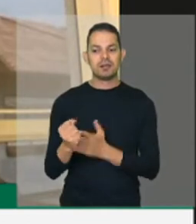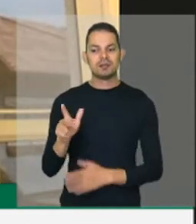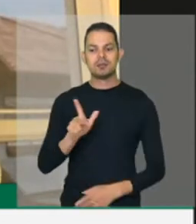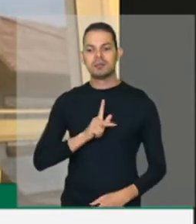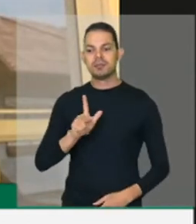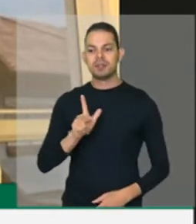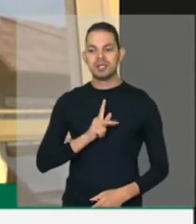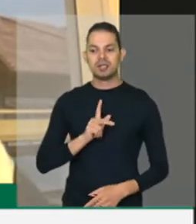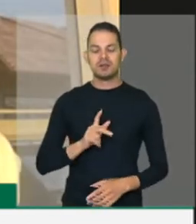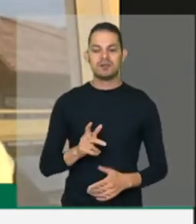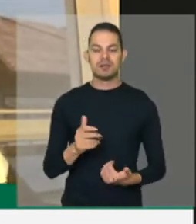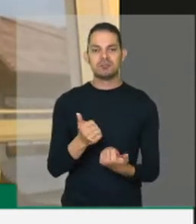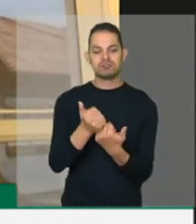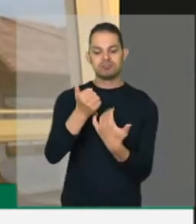GABINETE CENTRALIZADO DE BRASÍLIA QUER FAZER. NÓS